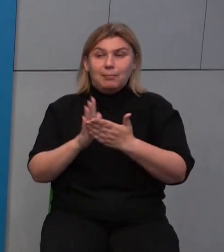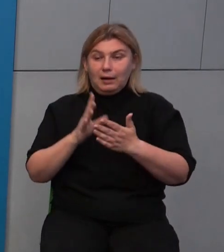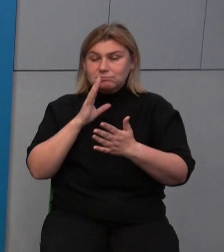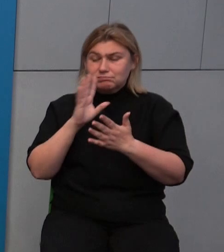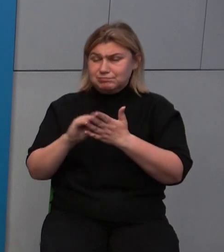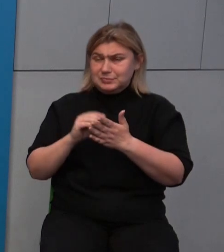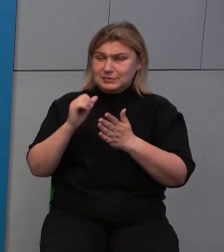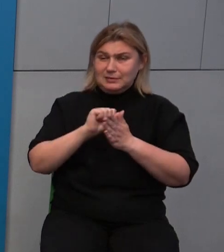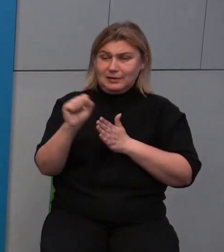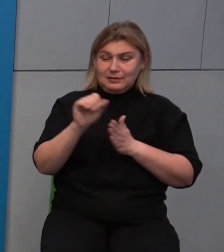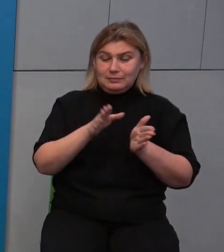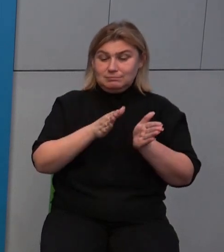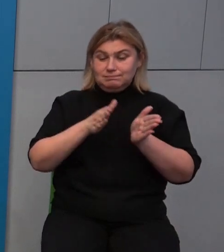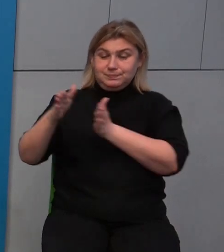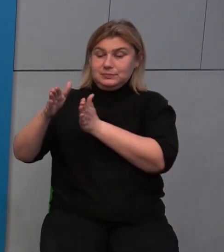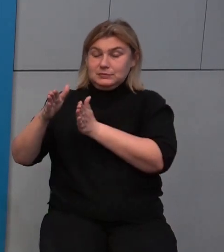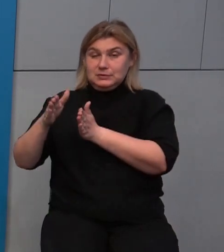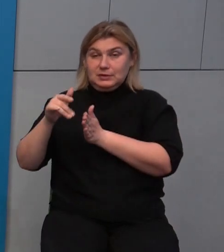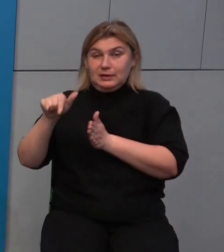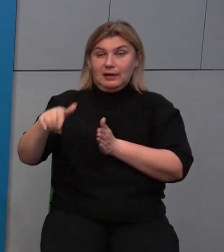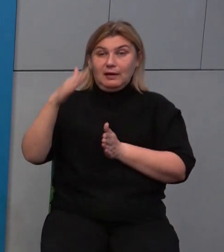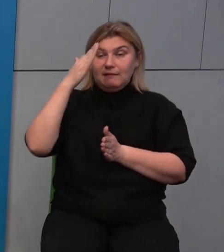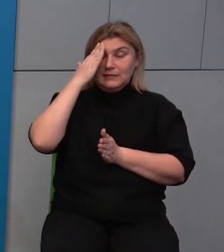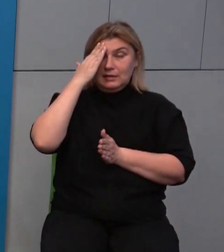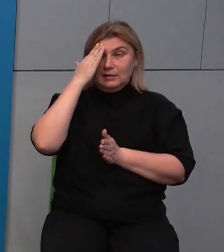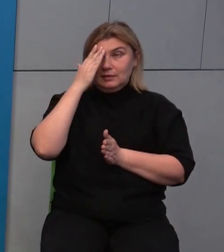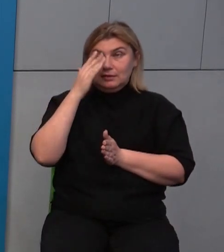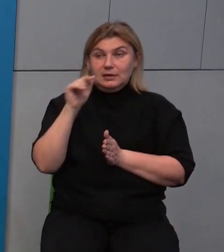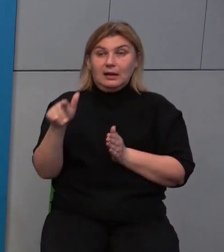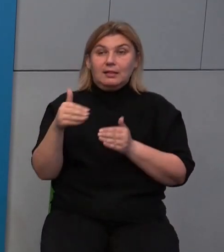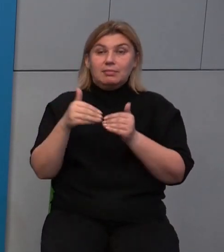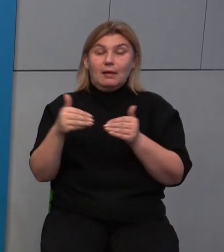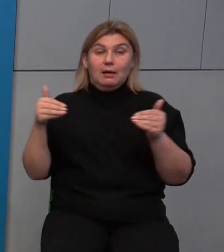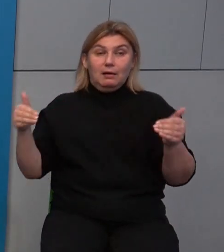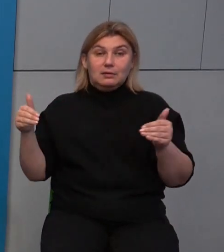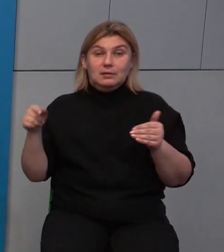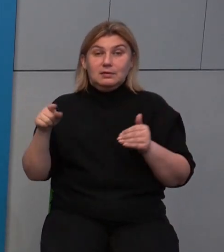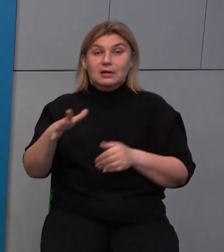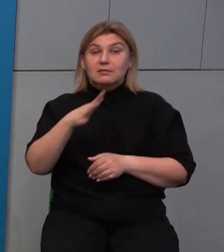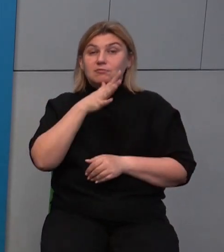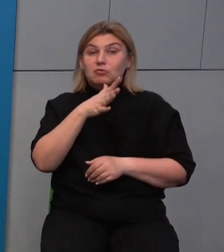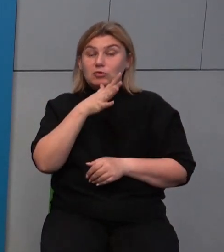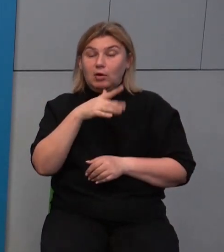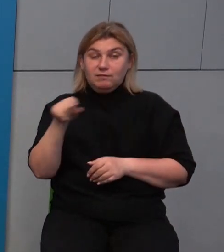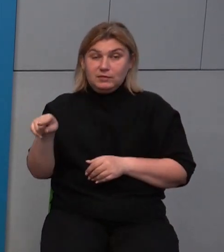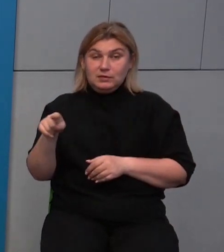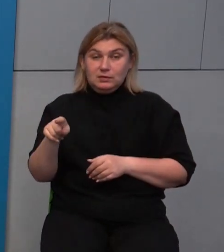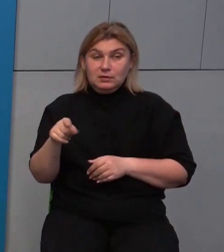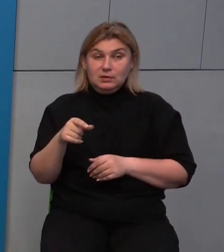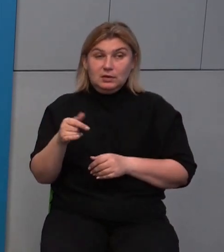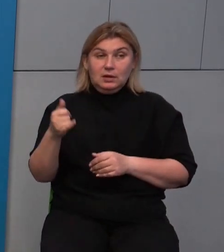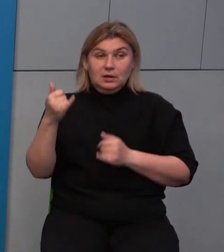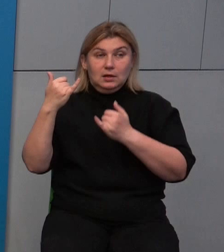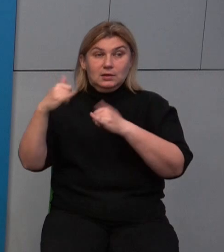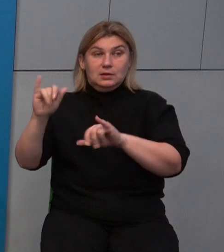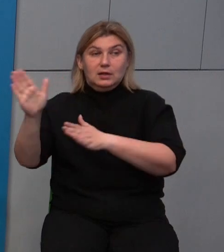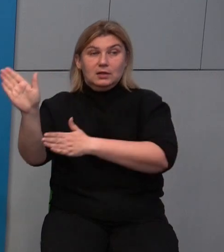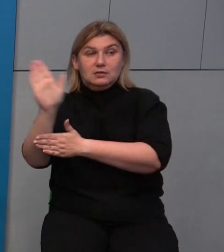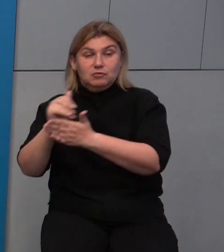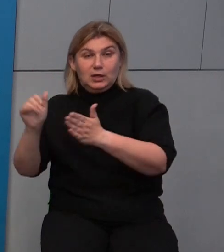I kiedy się wie, że to jest teatr żydowski w innej części miasta,